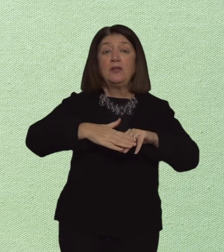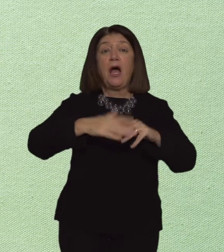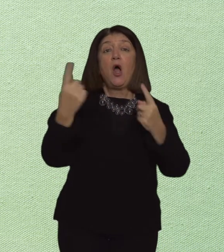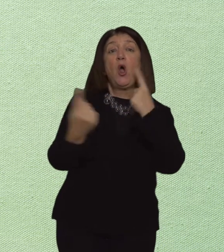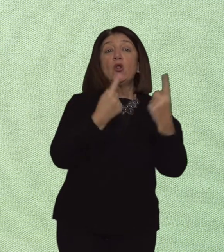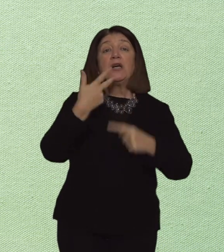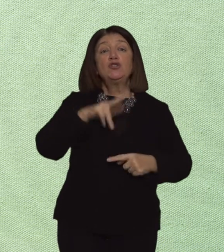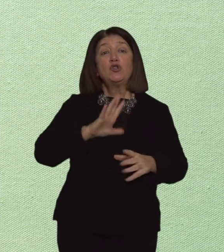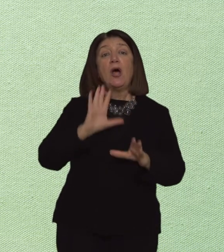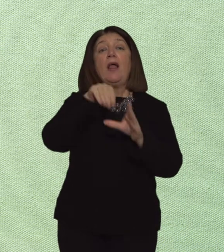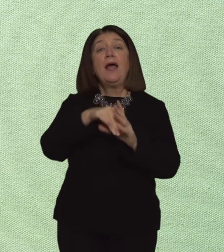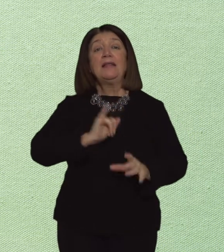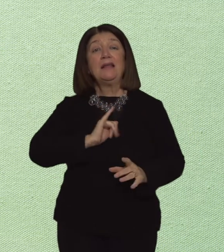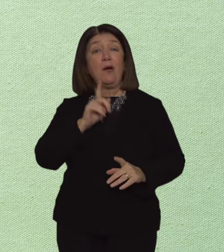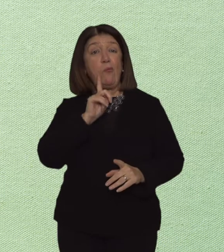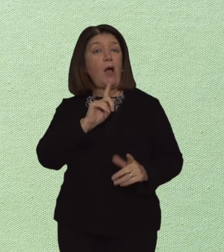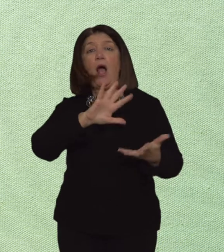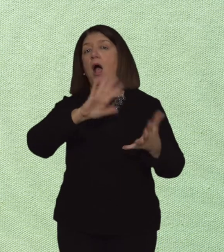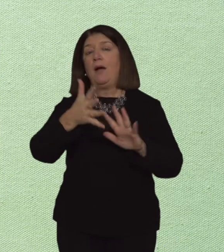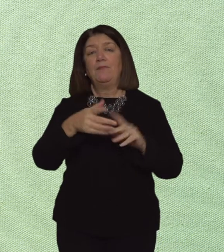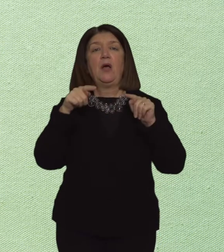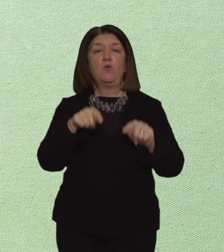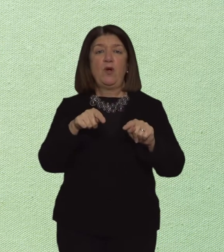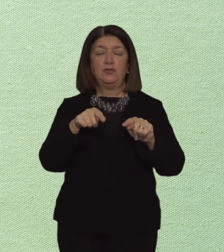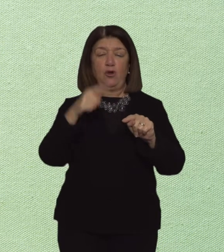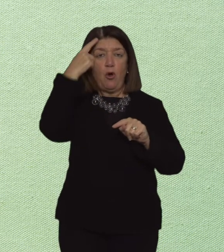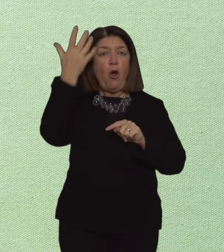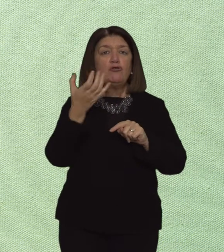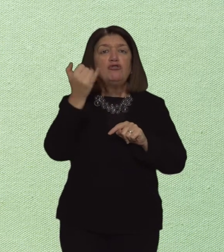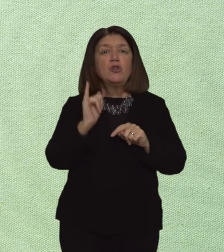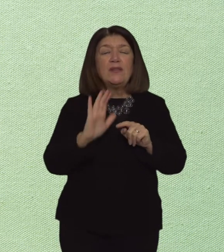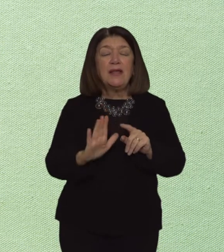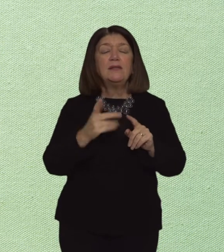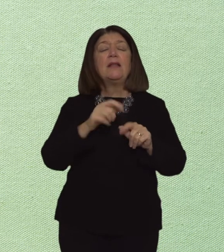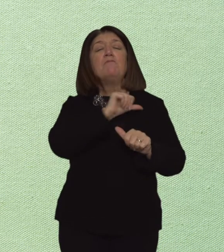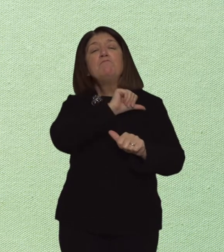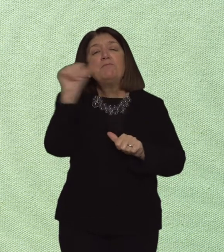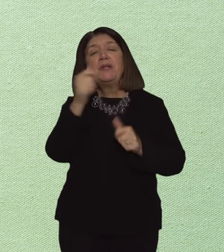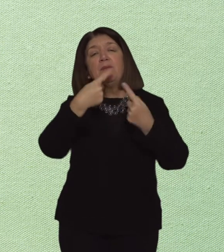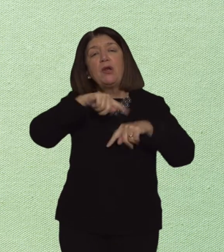di capire questo pezzo dell'identità, fintanto che noi non ci mettiamo nella condizione di capire la natura